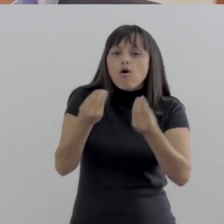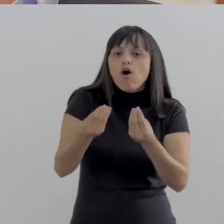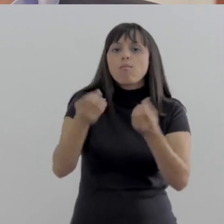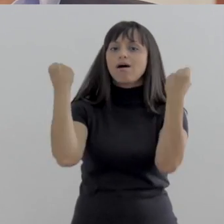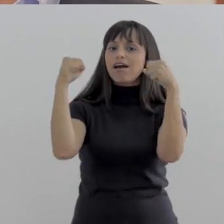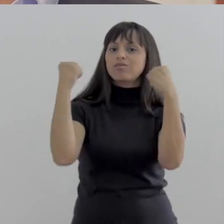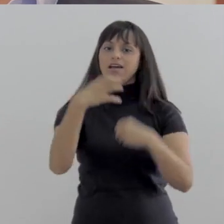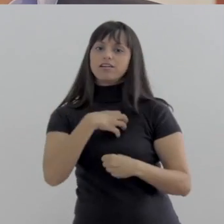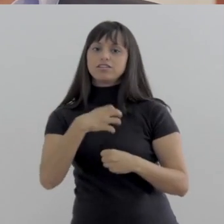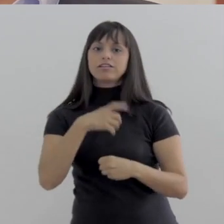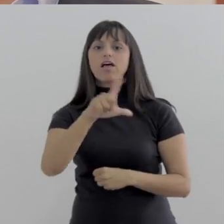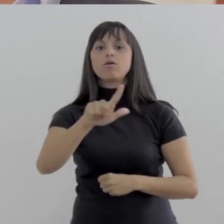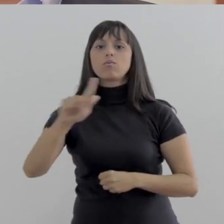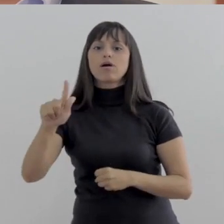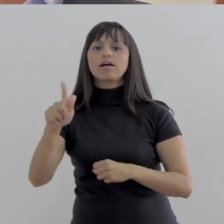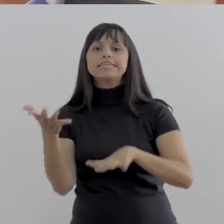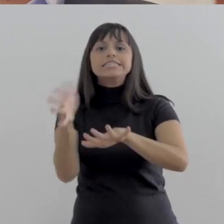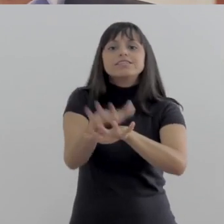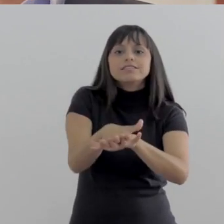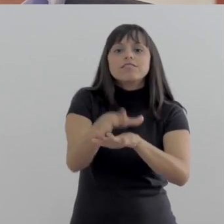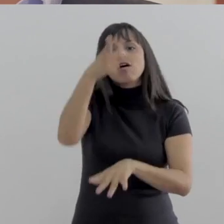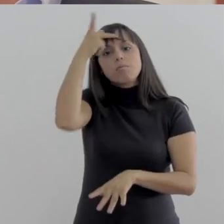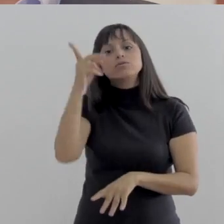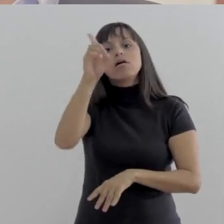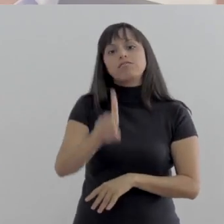que pode favorecer a inclusão de pessoas com deficiência na escola comum.